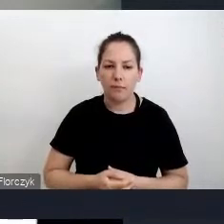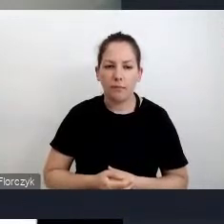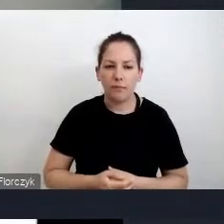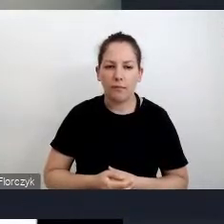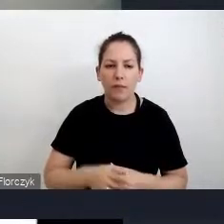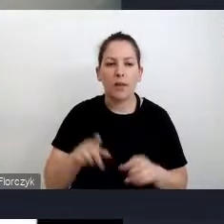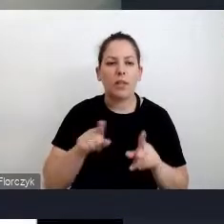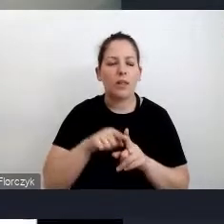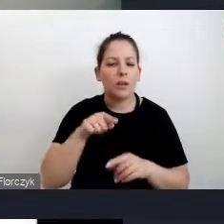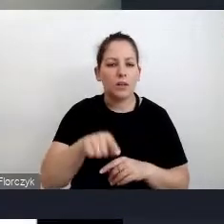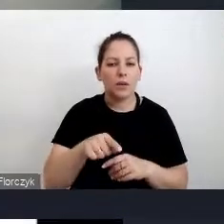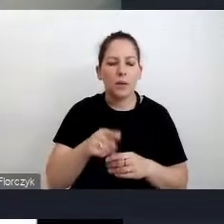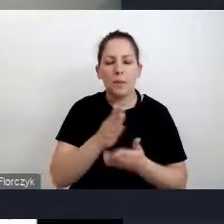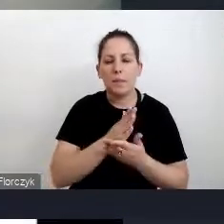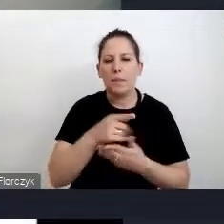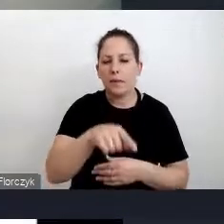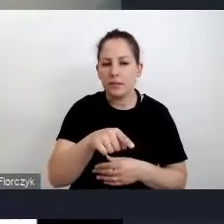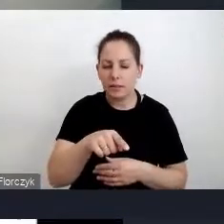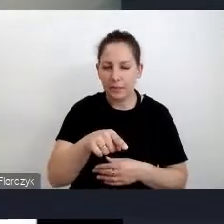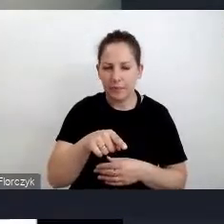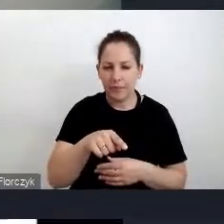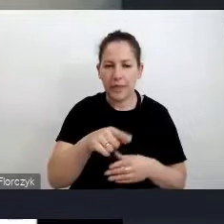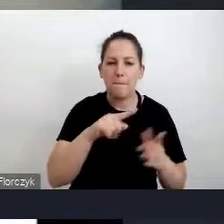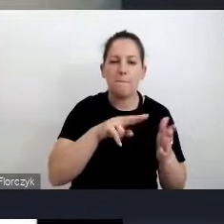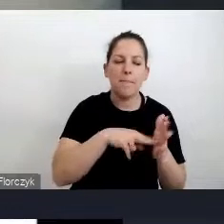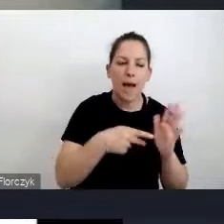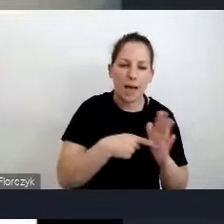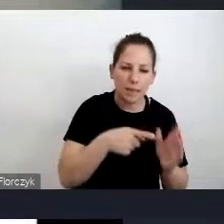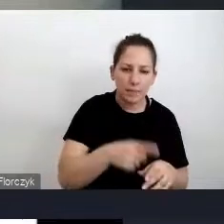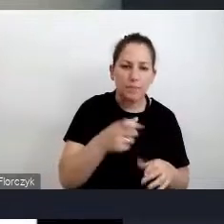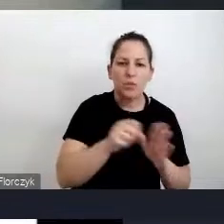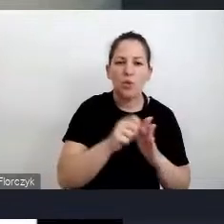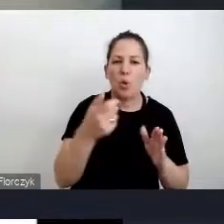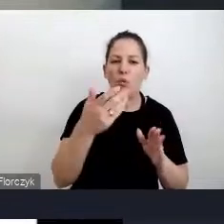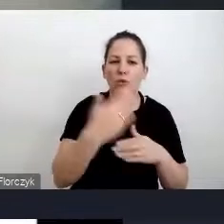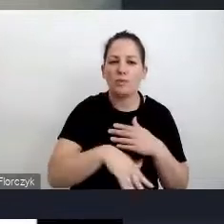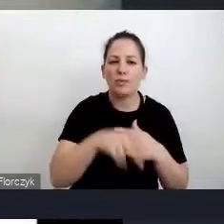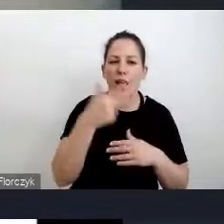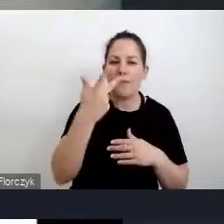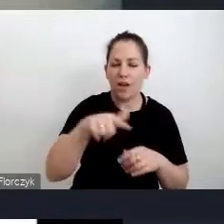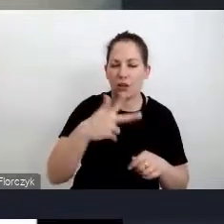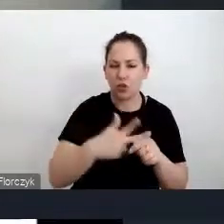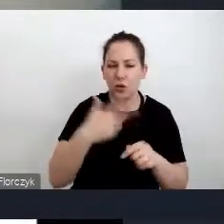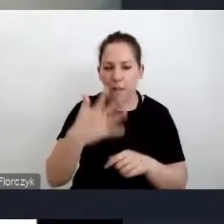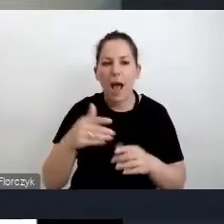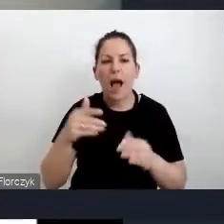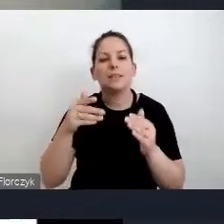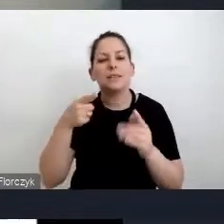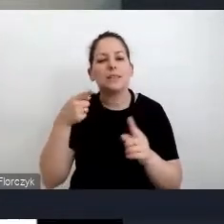między planem rozwoju strategicznego Kłajpeda 2035, a Celami Zrównoważonego Rozwoju.